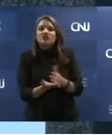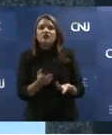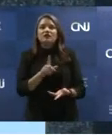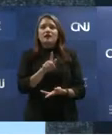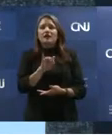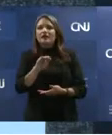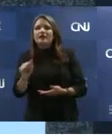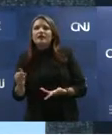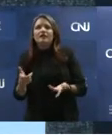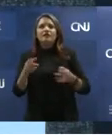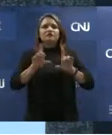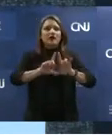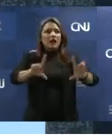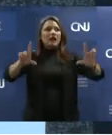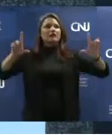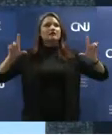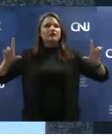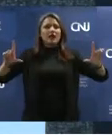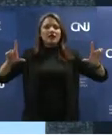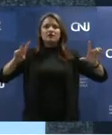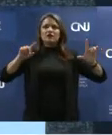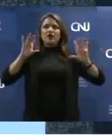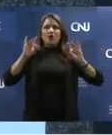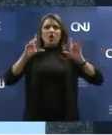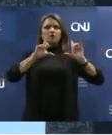serem afixados nas unidades, registo civil e vídeos,